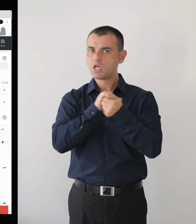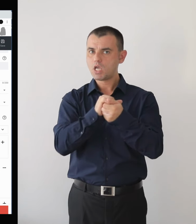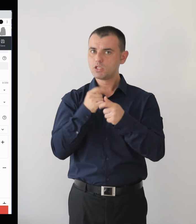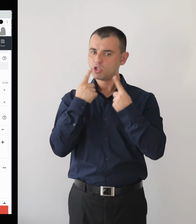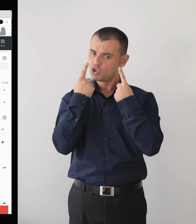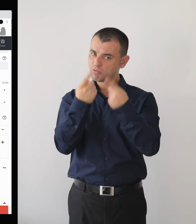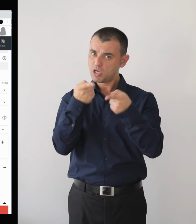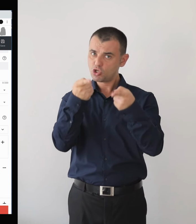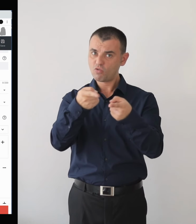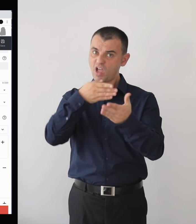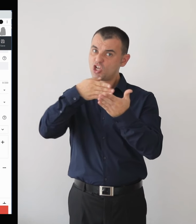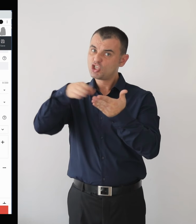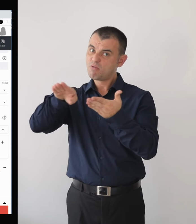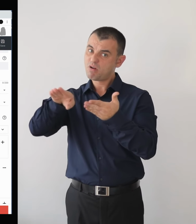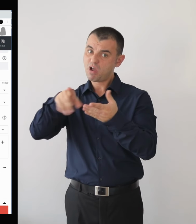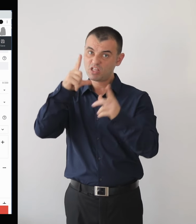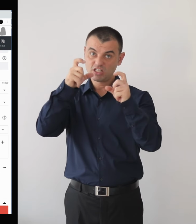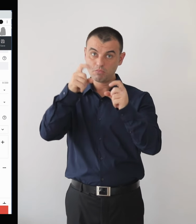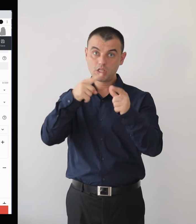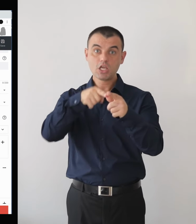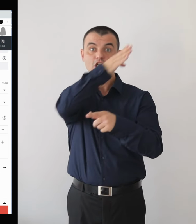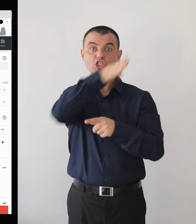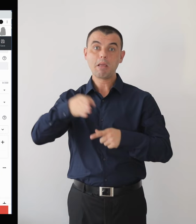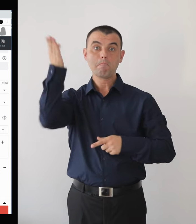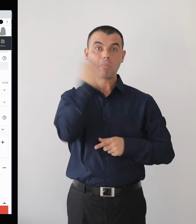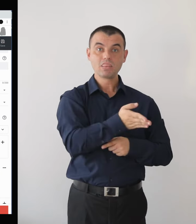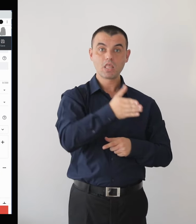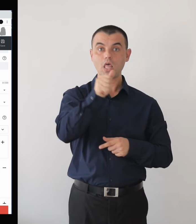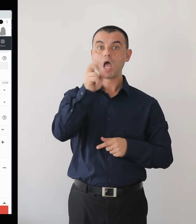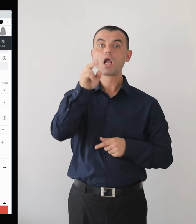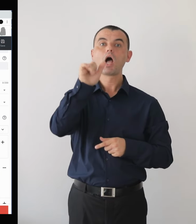Агенцията може да премахне ваша снимка или по-лошо, акаунтът ви може да бъде забранен.